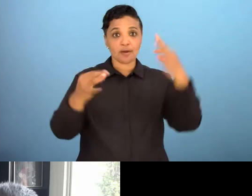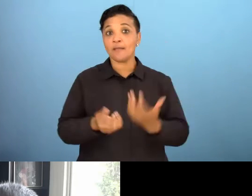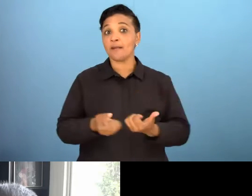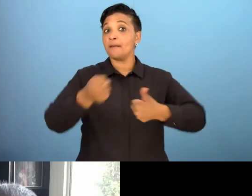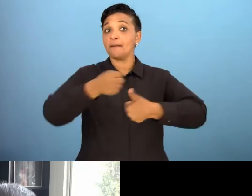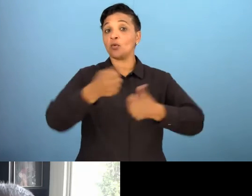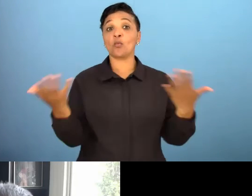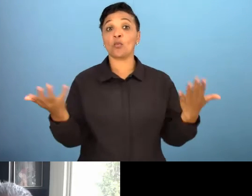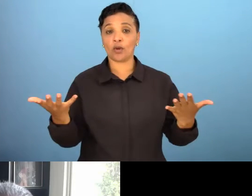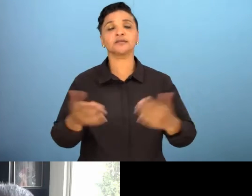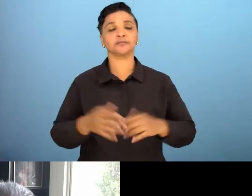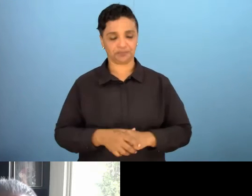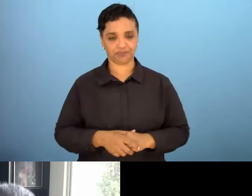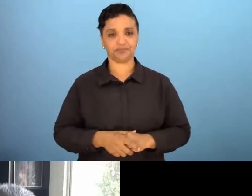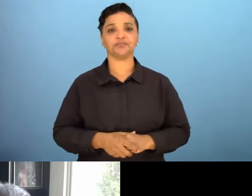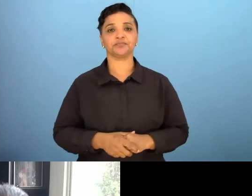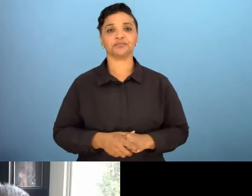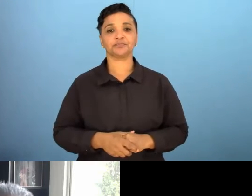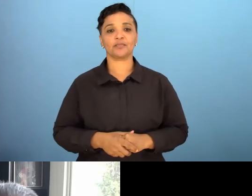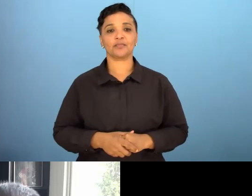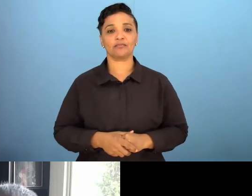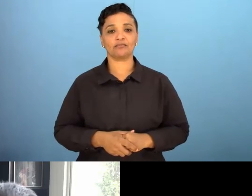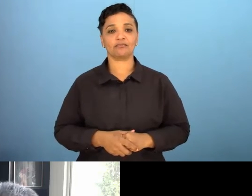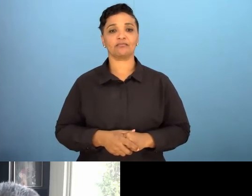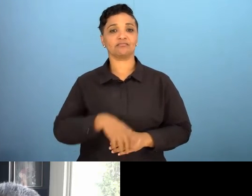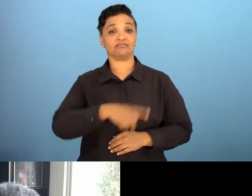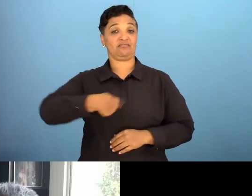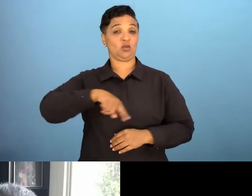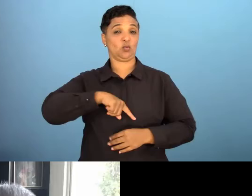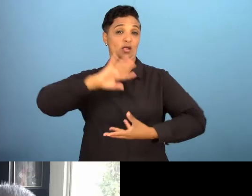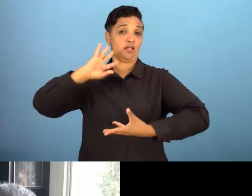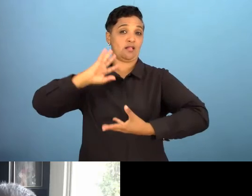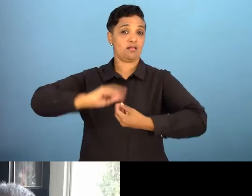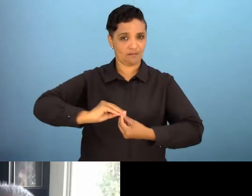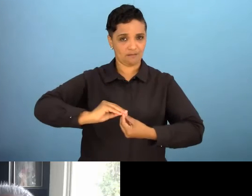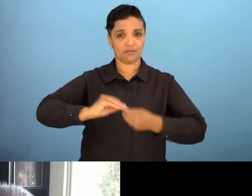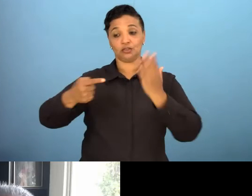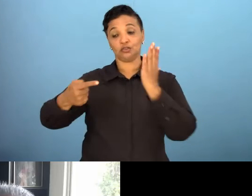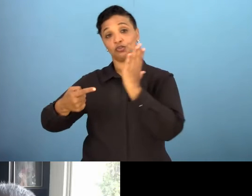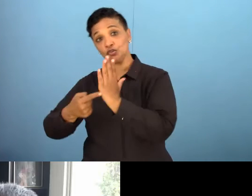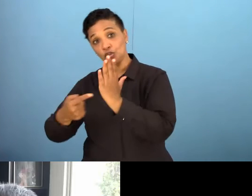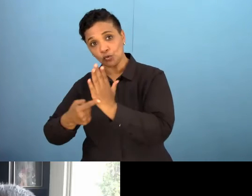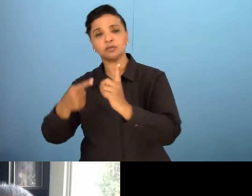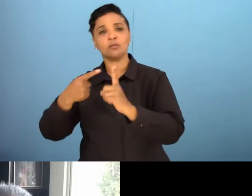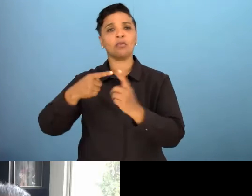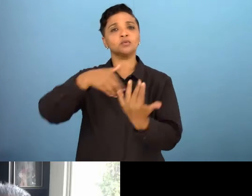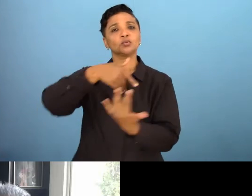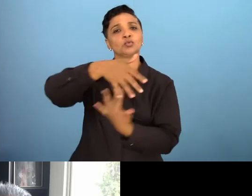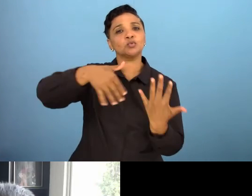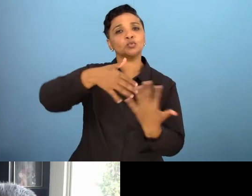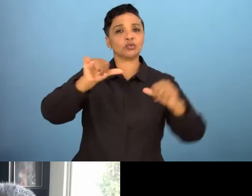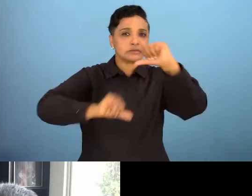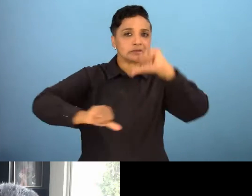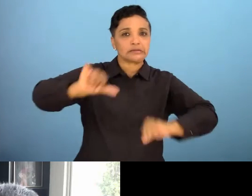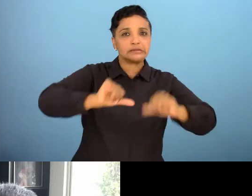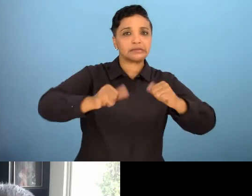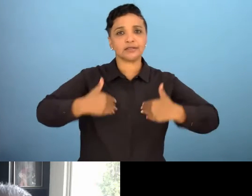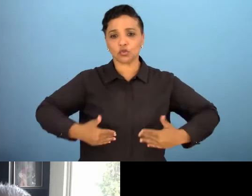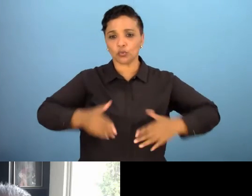Los principales hallazgos que obtuvimos son los siguientes.